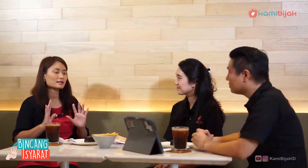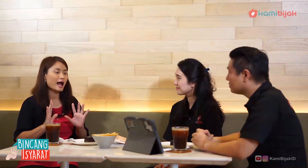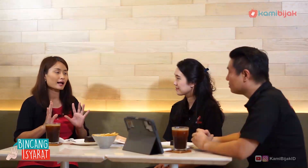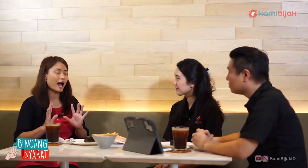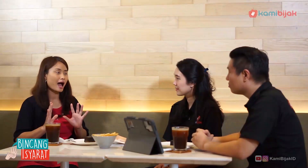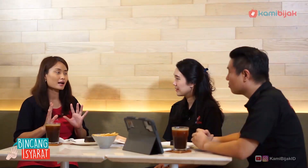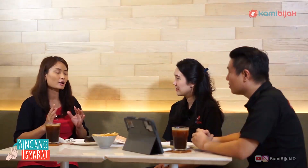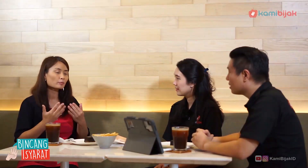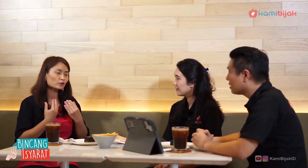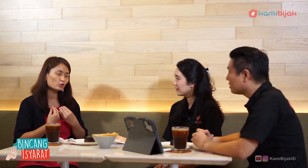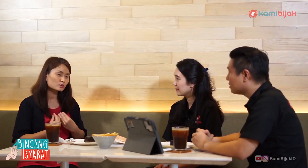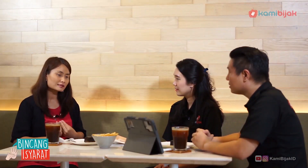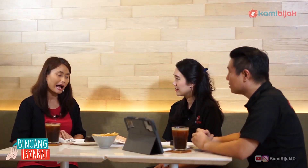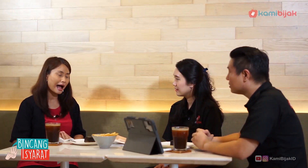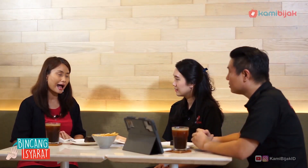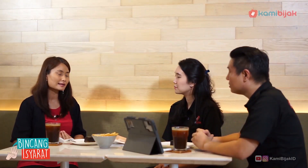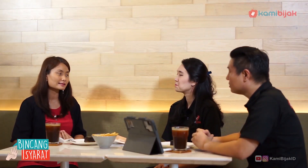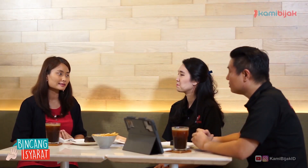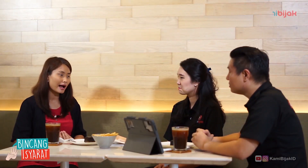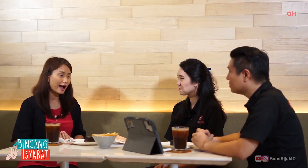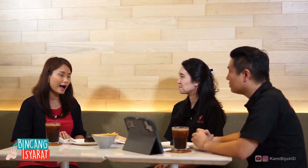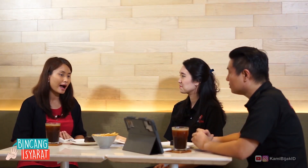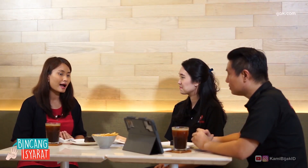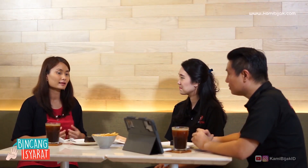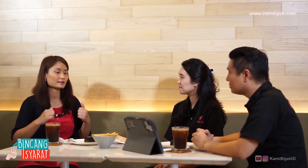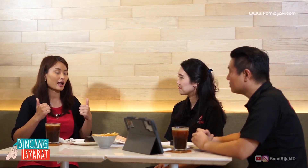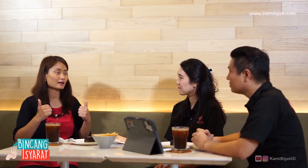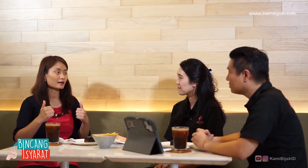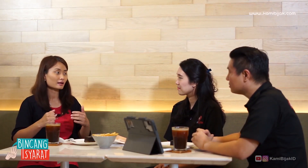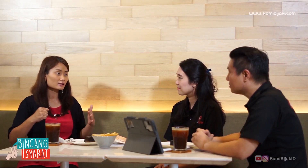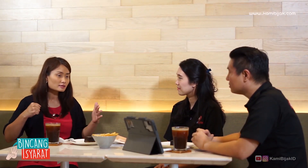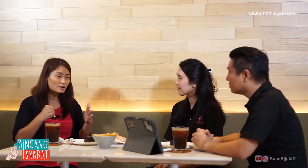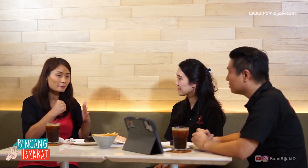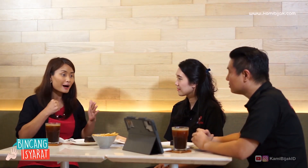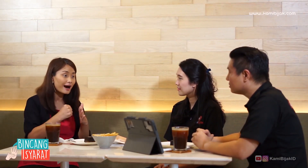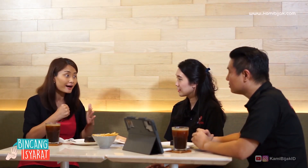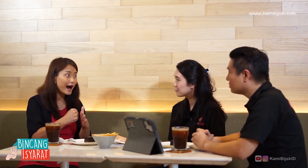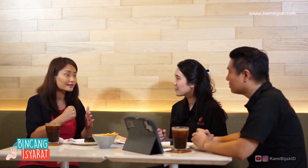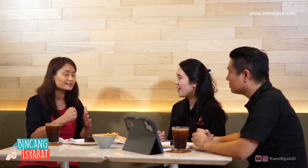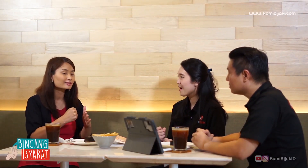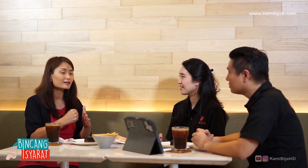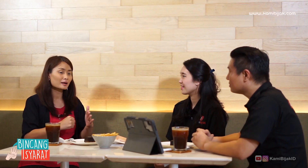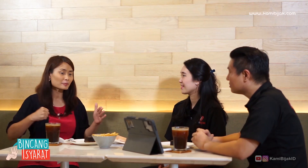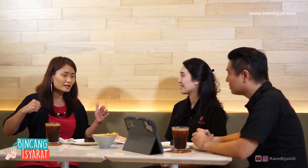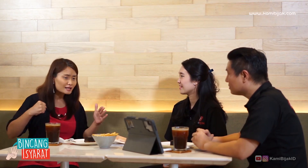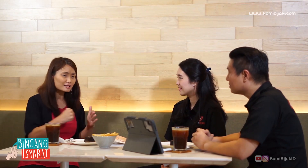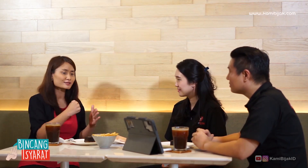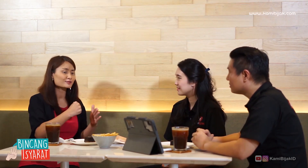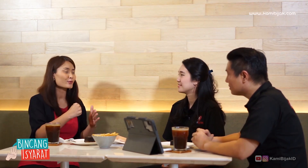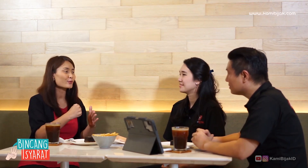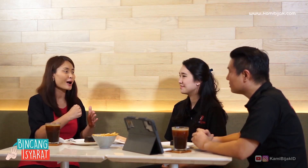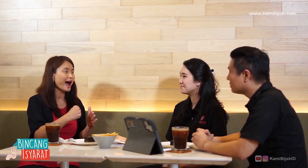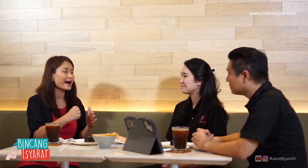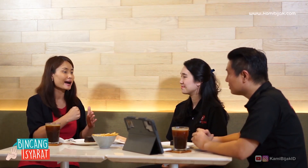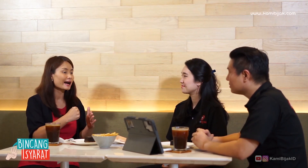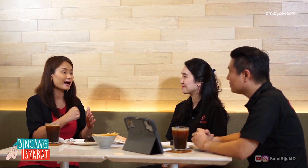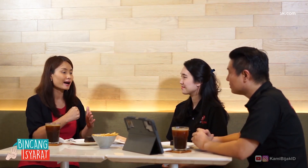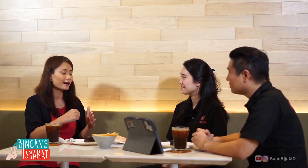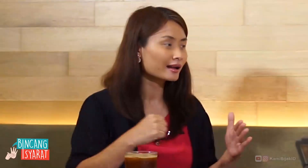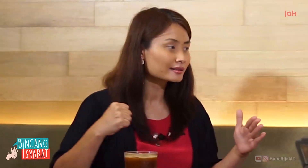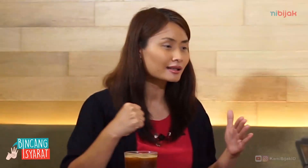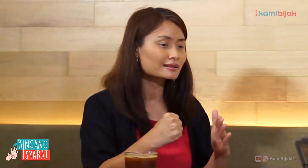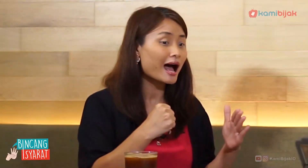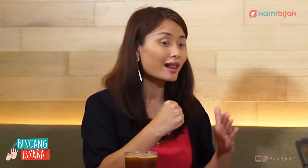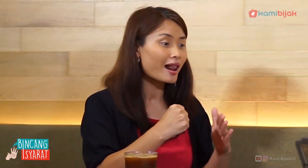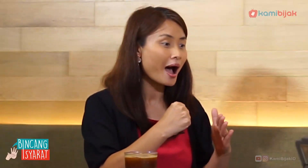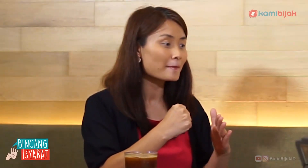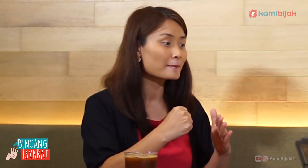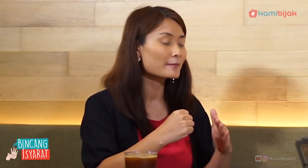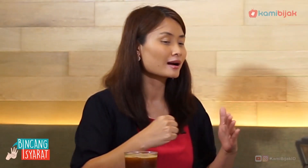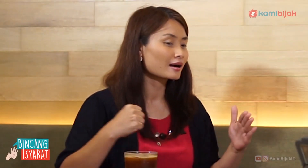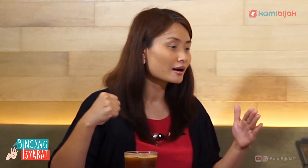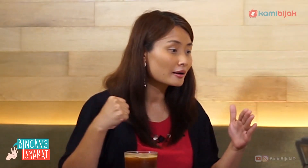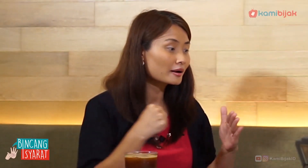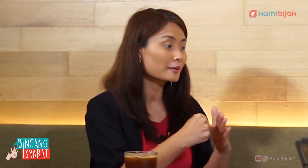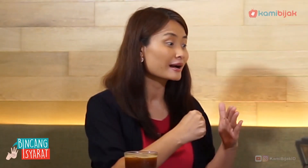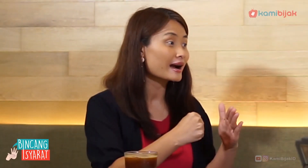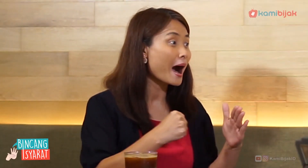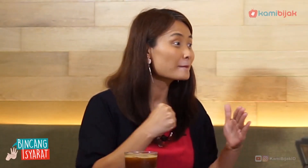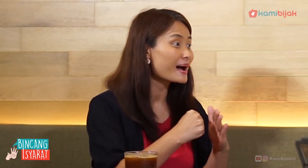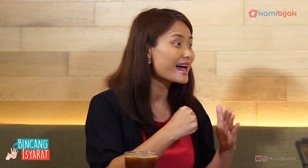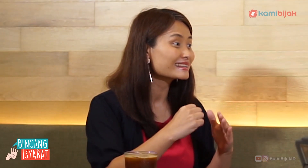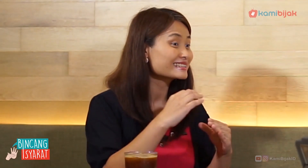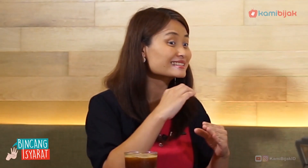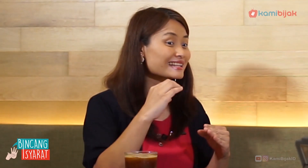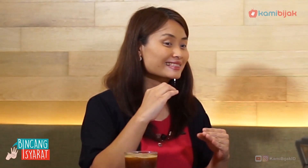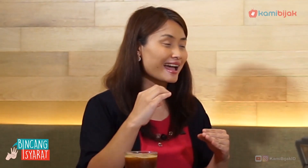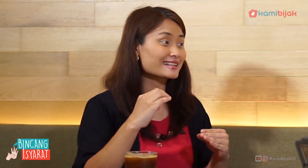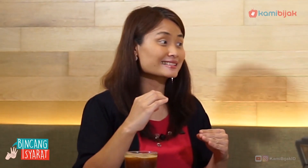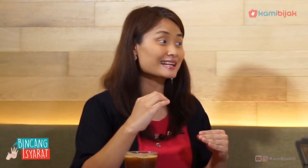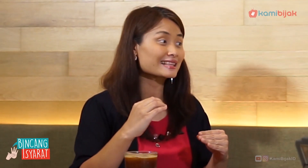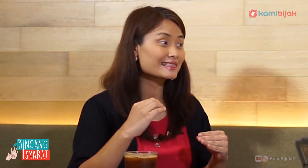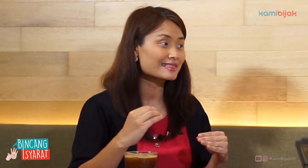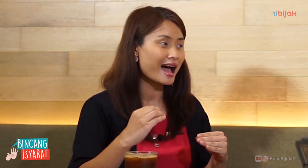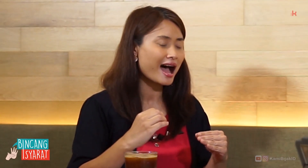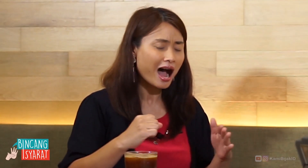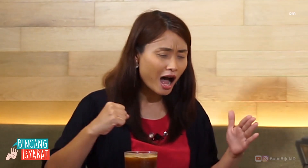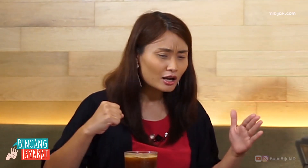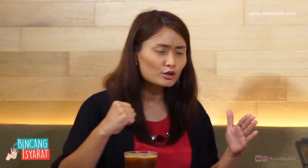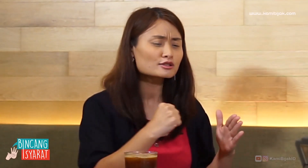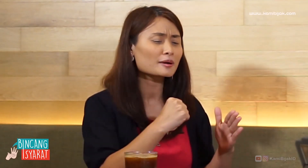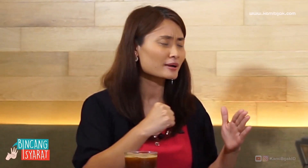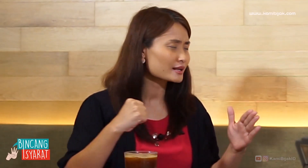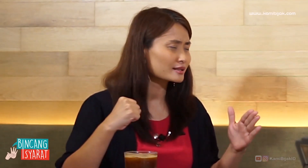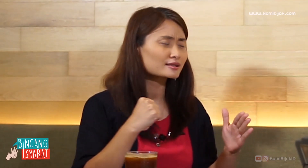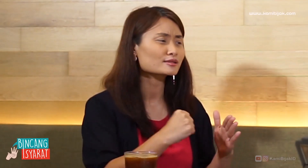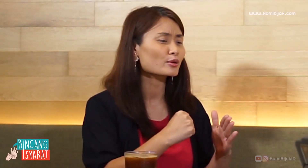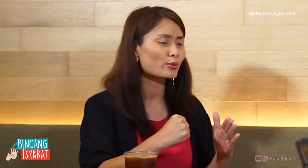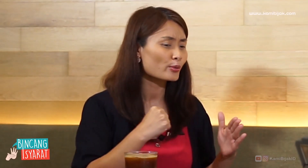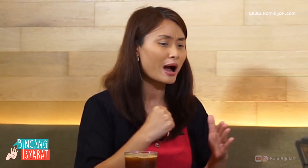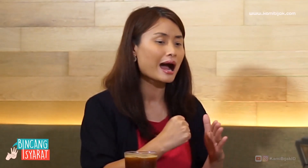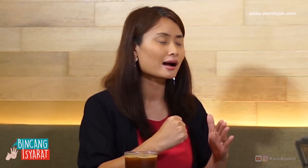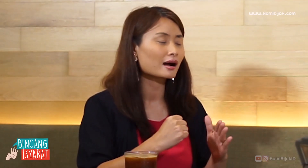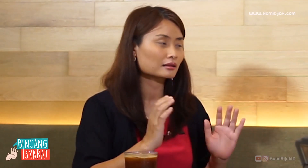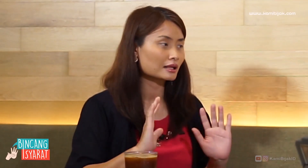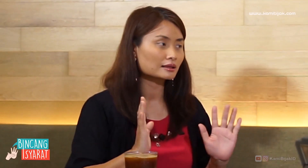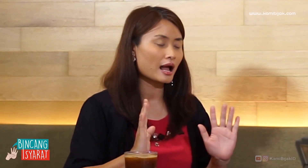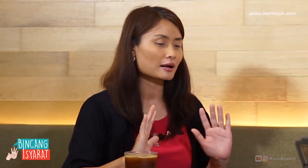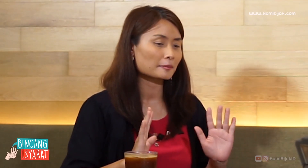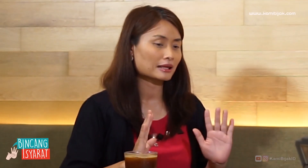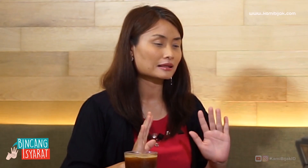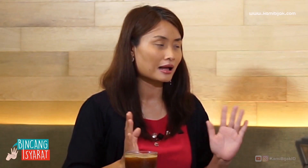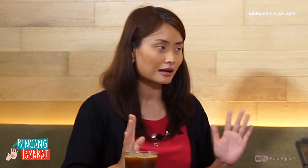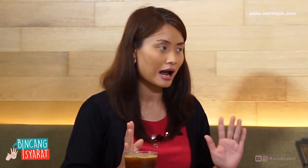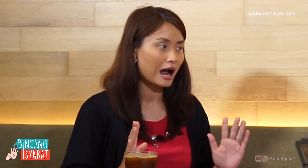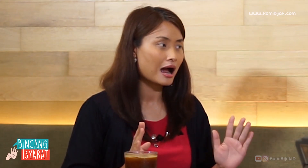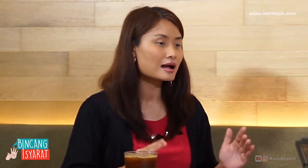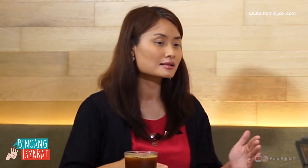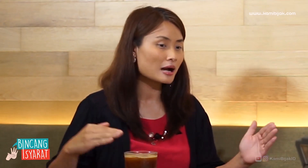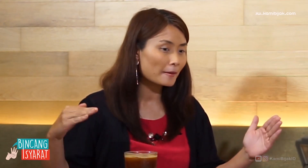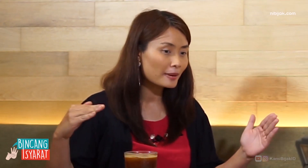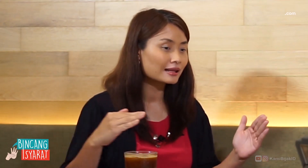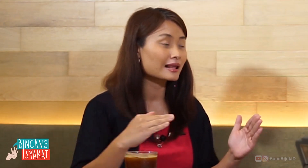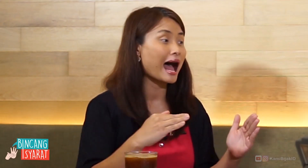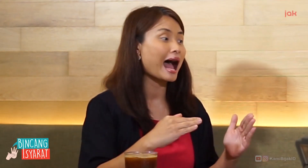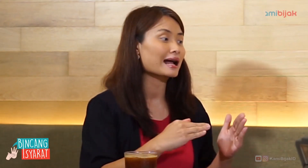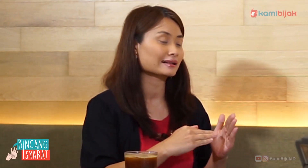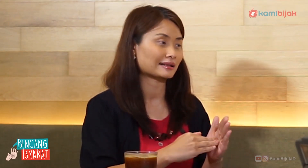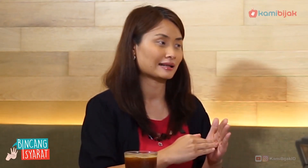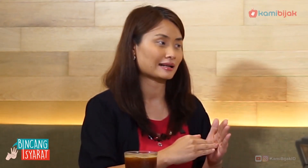jangan putus asa dalam meraih cita – cita, harus berjuang sampai akhir.